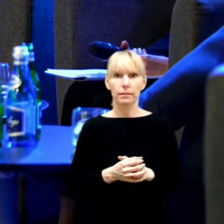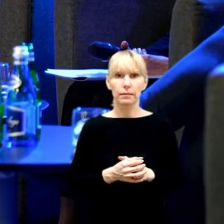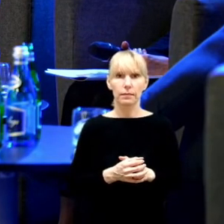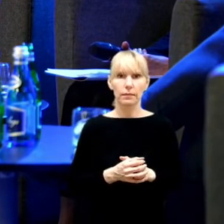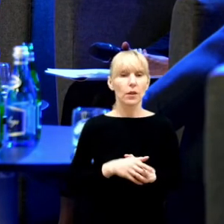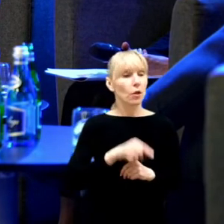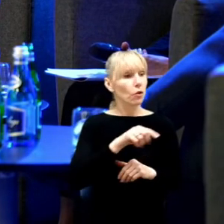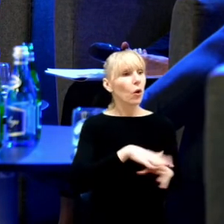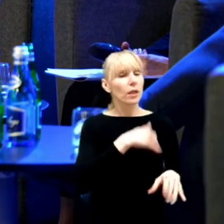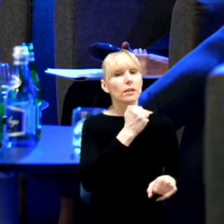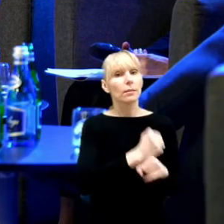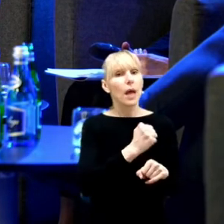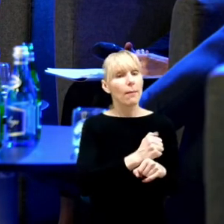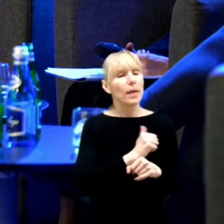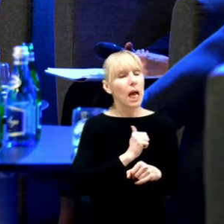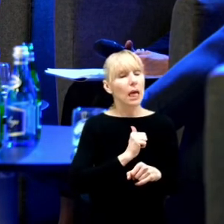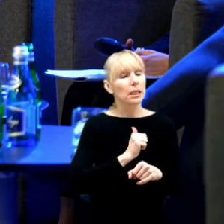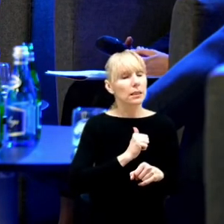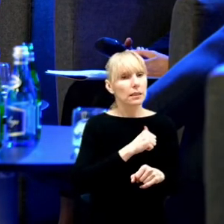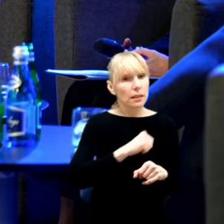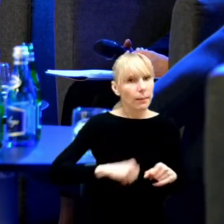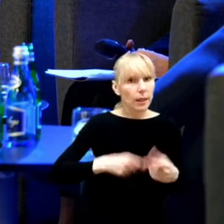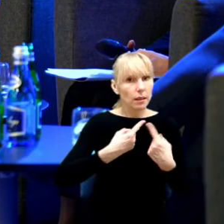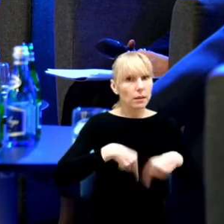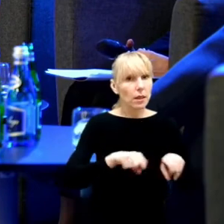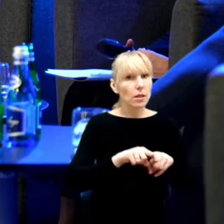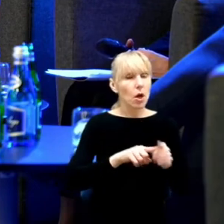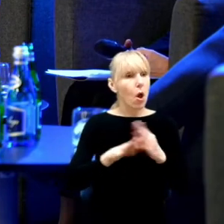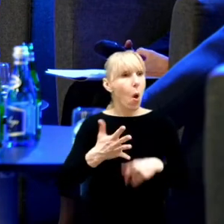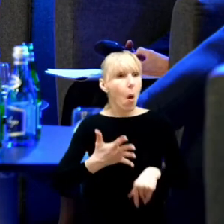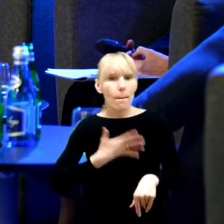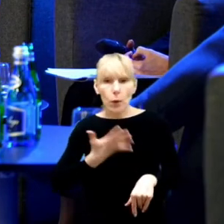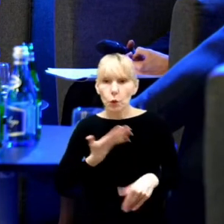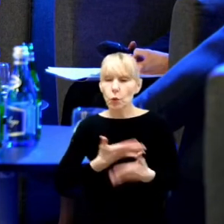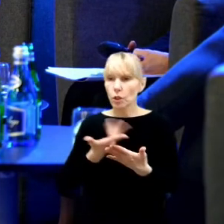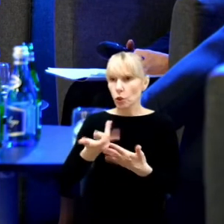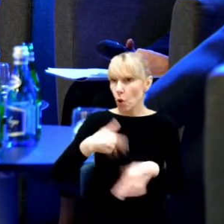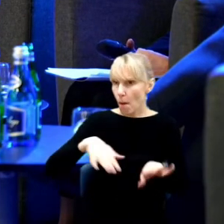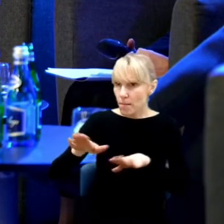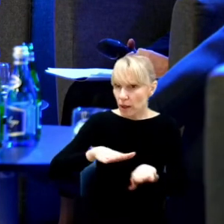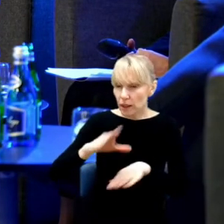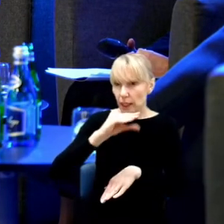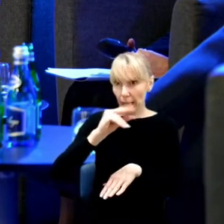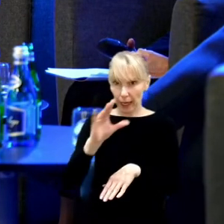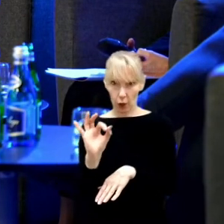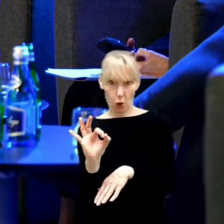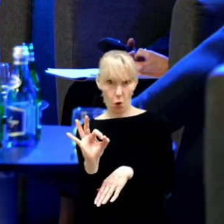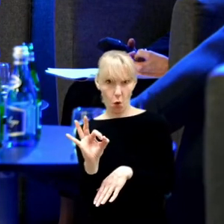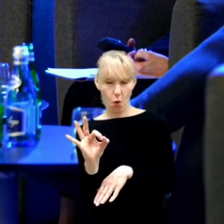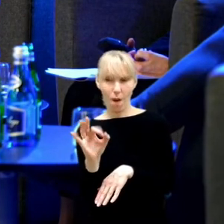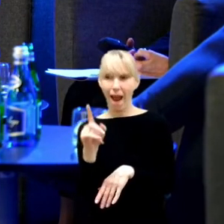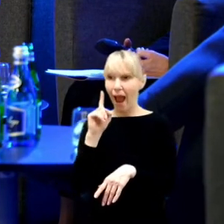czyli kwestia poczucia, że mieszkam w miejscu ekologicznym. To jest kwestia tego, że chcę mieszkać w miejscu ładnym.